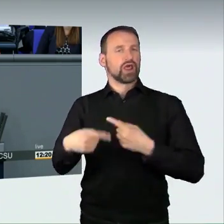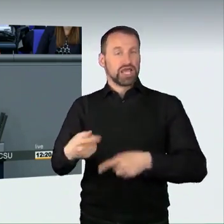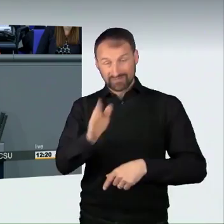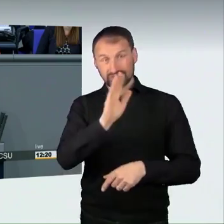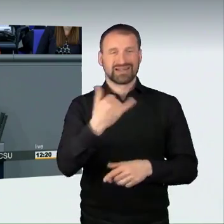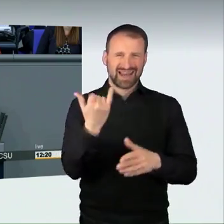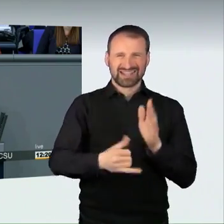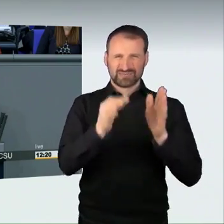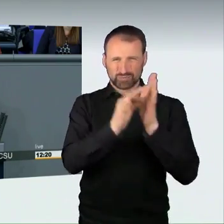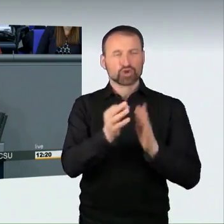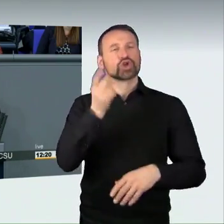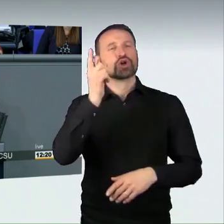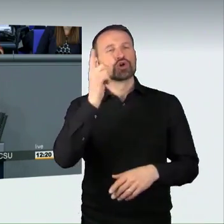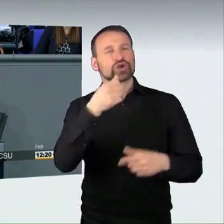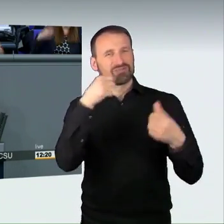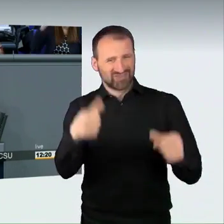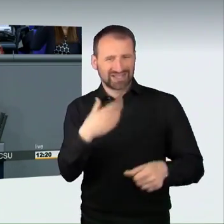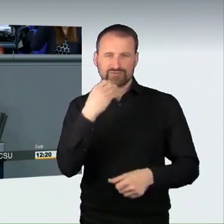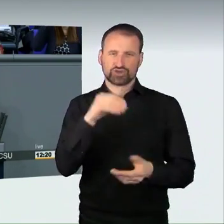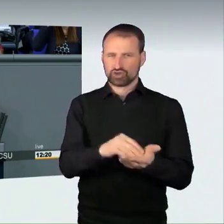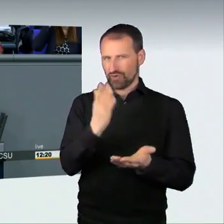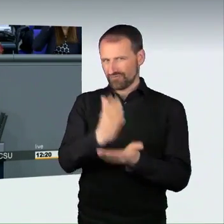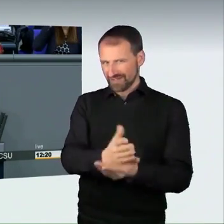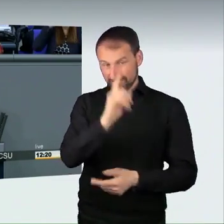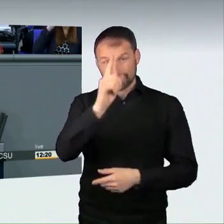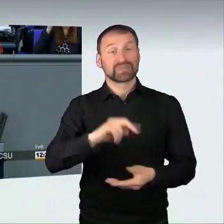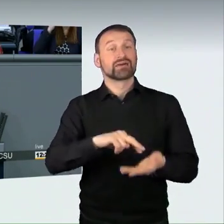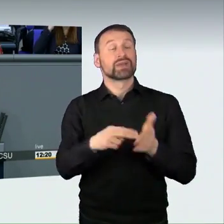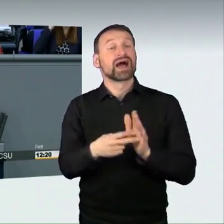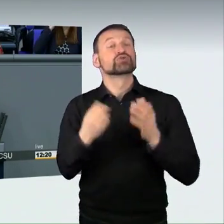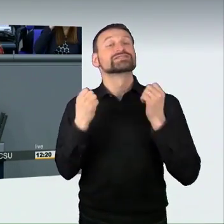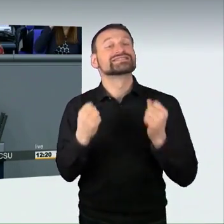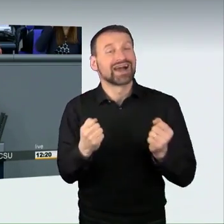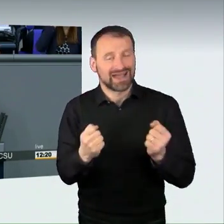von mir angesprochenen Punkt, zur Rügepflicht, zu Ende bringen. Planungssicherheit war der entscheidende Gesichtspunkt an dieser Stelle.